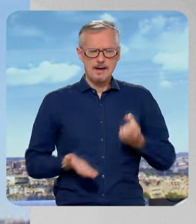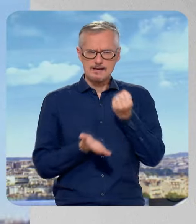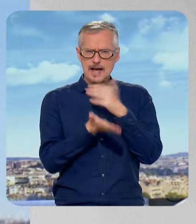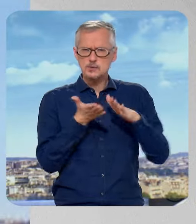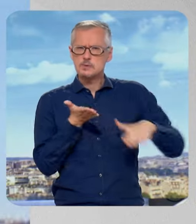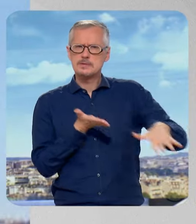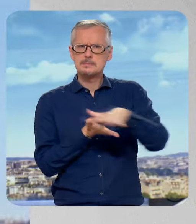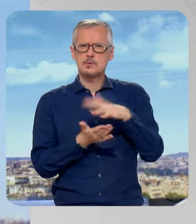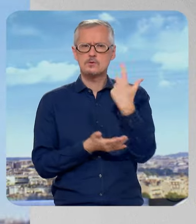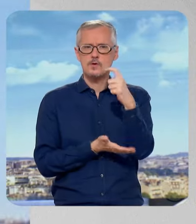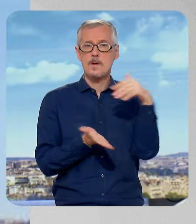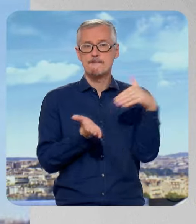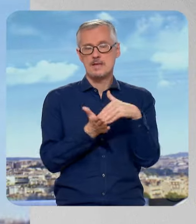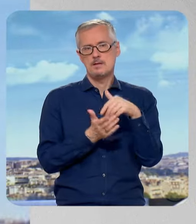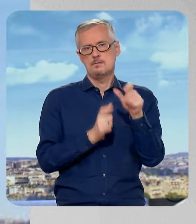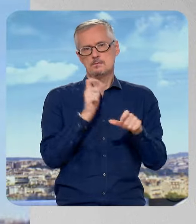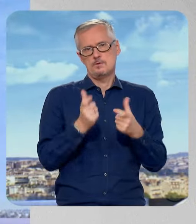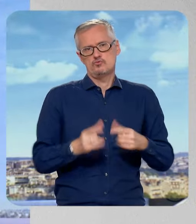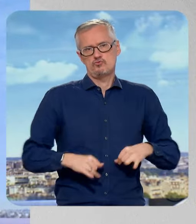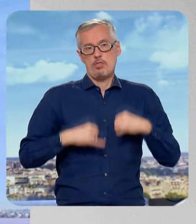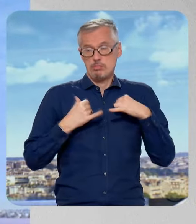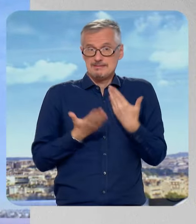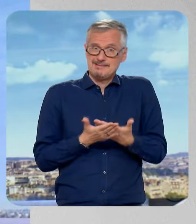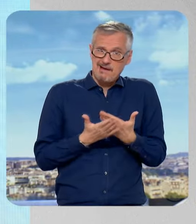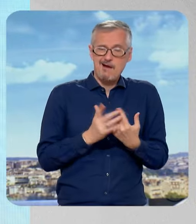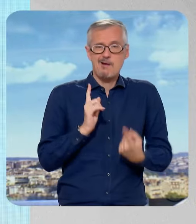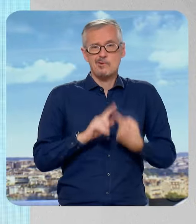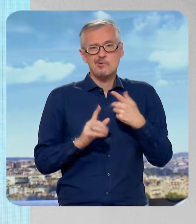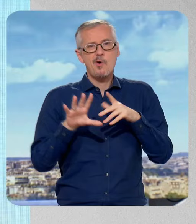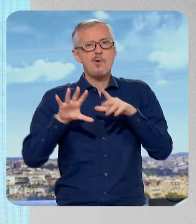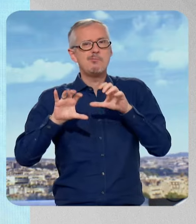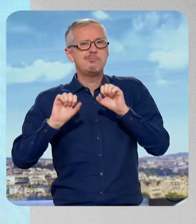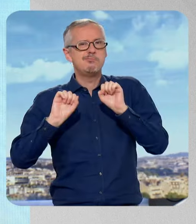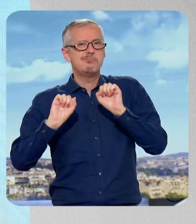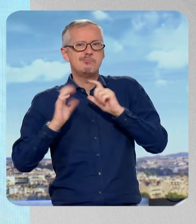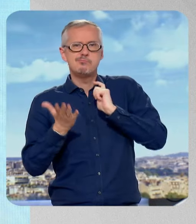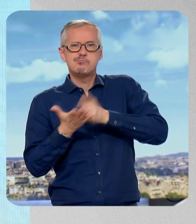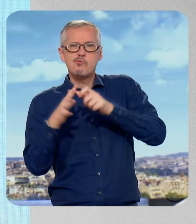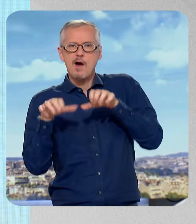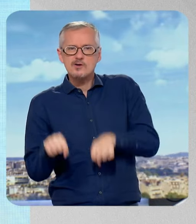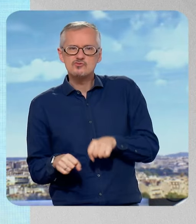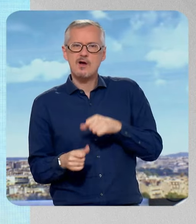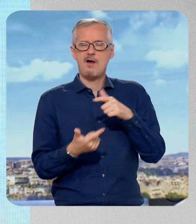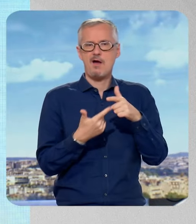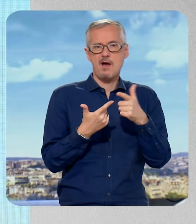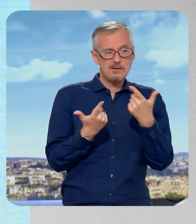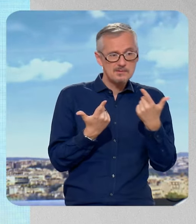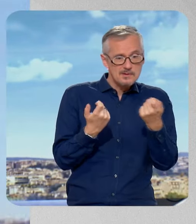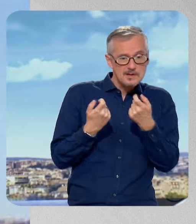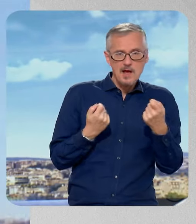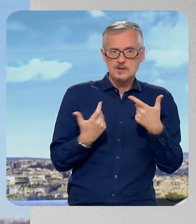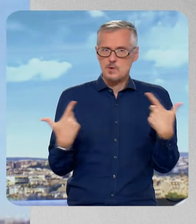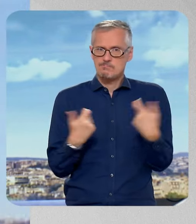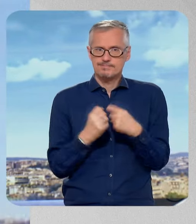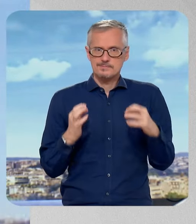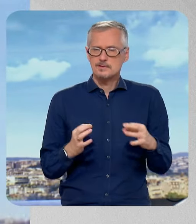de jeux d'appareils. Je suis au boulot. Je suis présidente d'une région de 6 millions d'habitants. Je viens de lancer la rentrée.